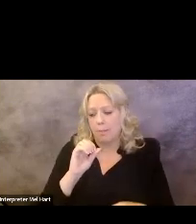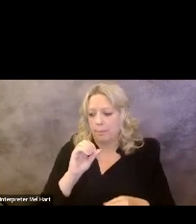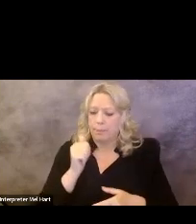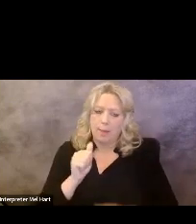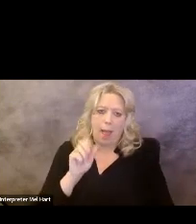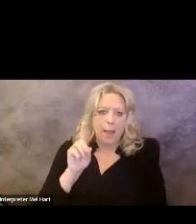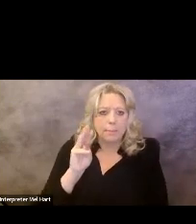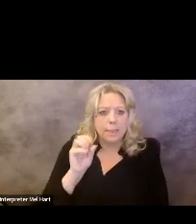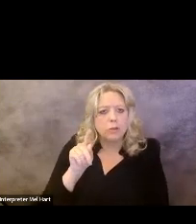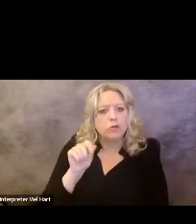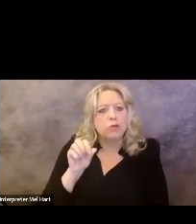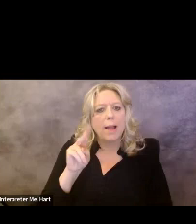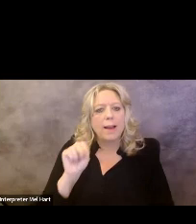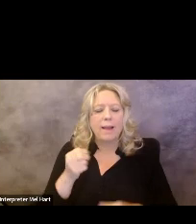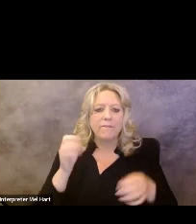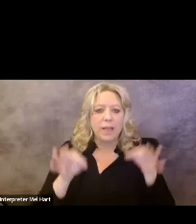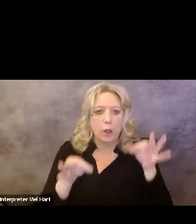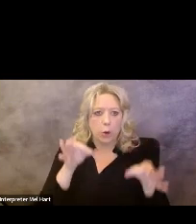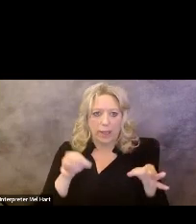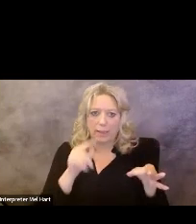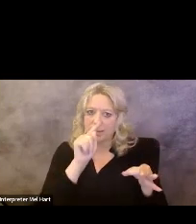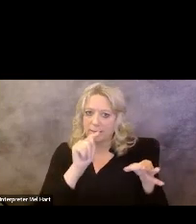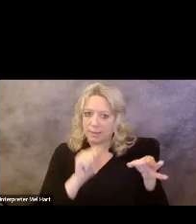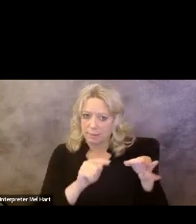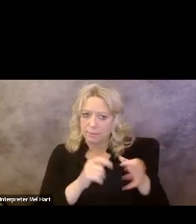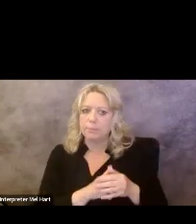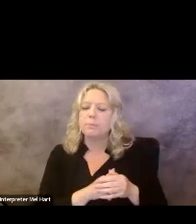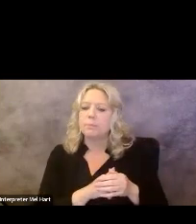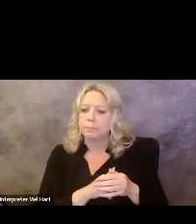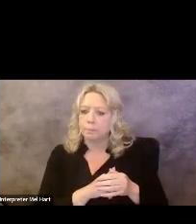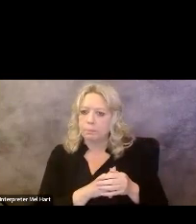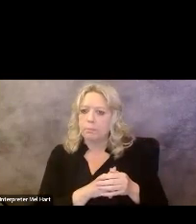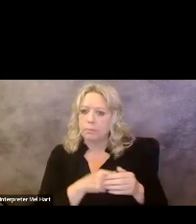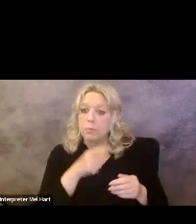solicitar mediación y proceso debido. Estos enlaces también se pueden encontrar en el